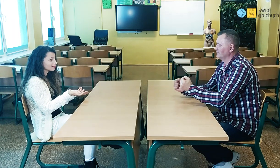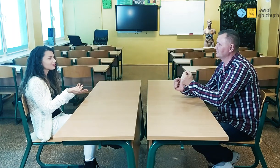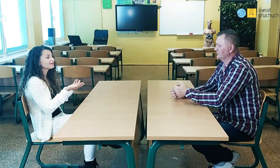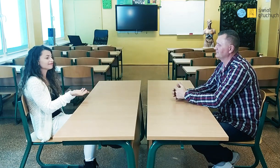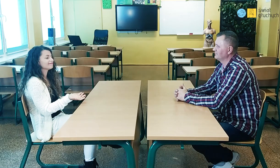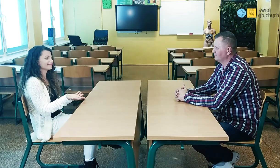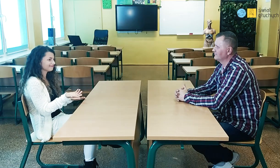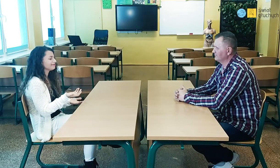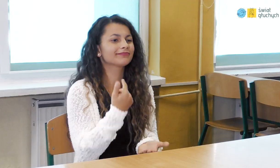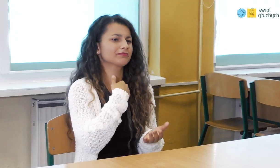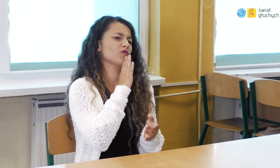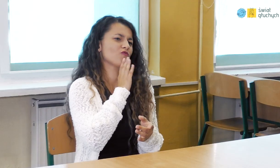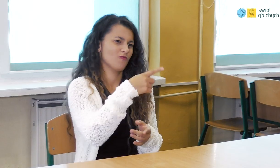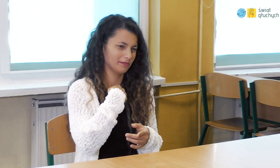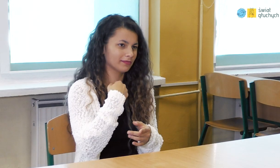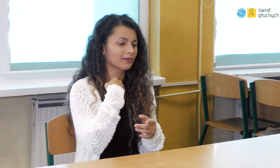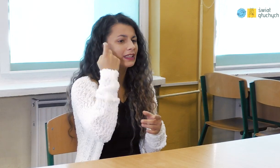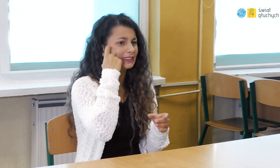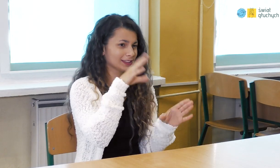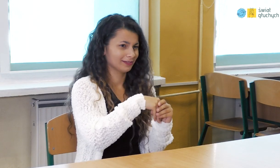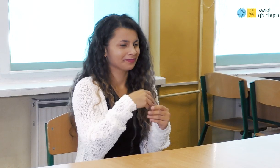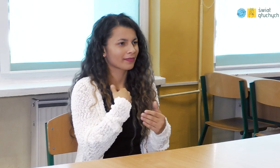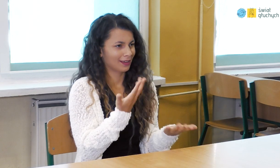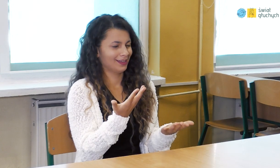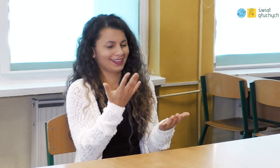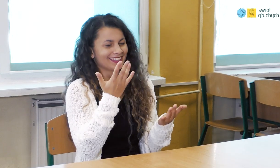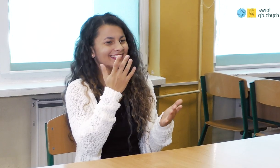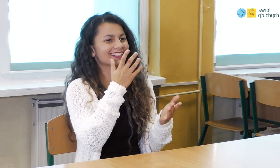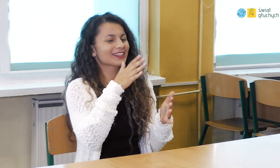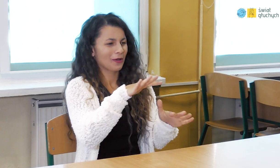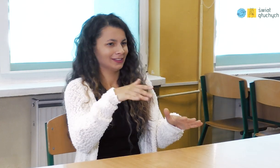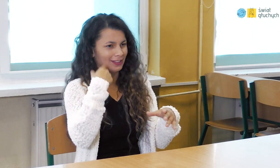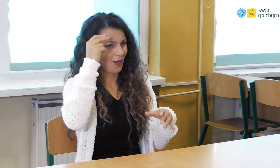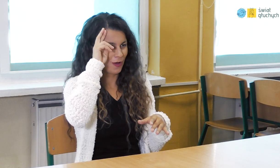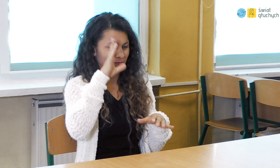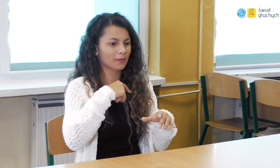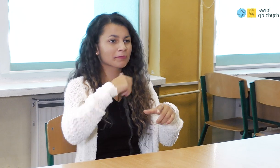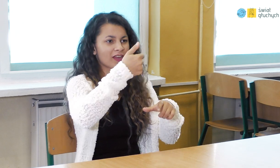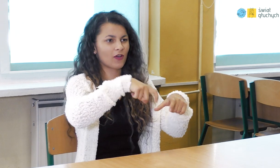Tak. To mamy podobnie. W szkole dla słyszących, dużo nie rozumiałam.